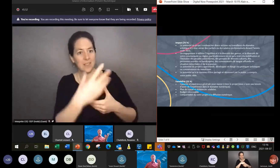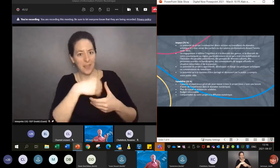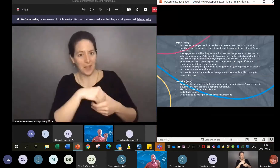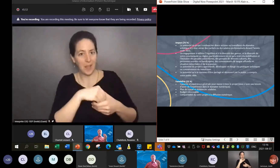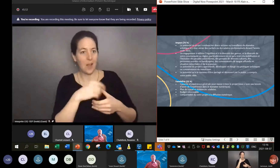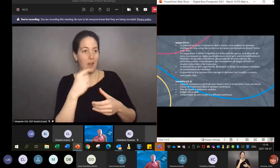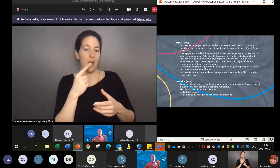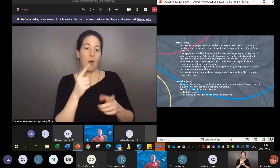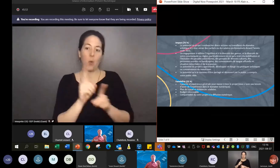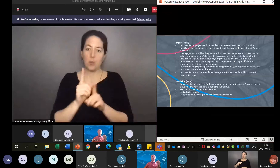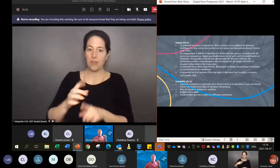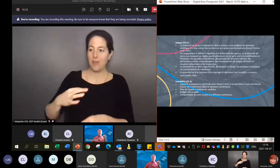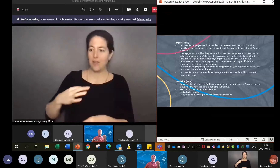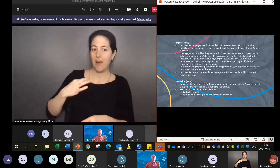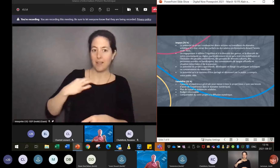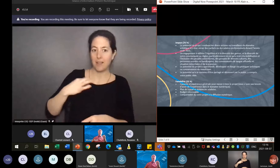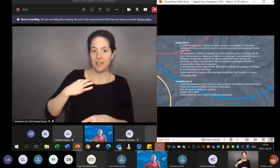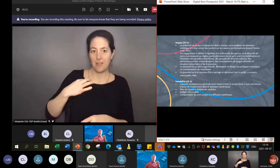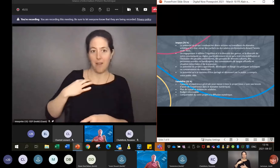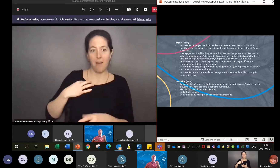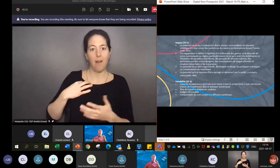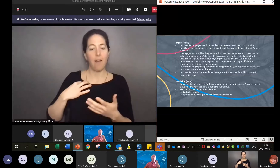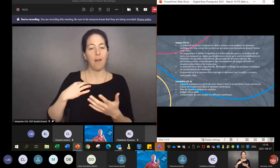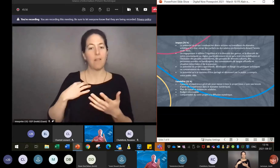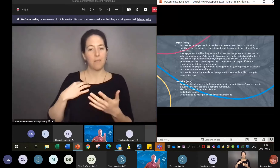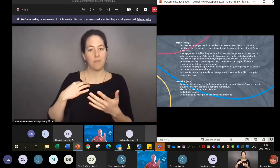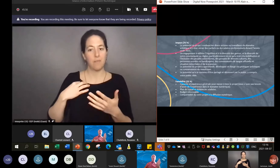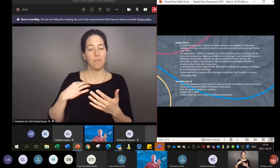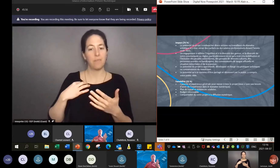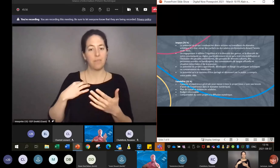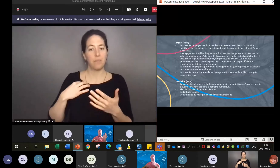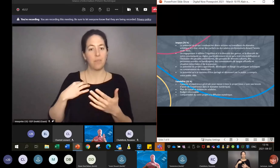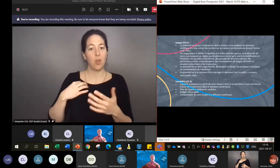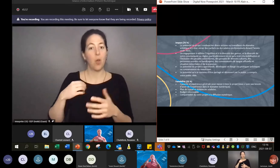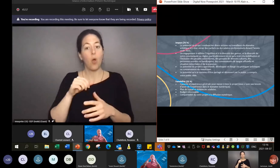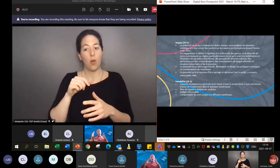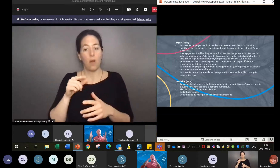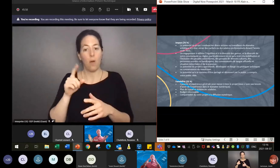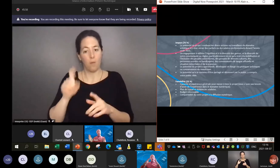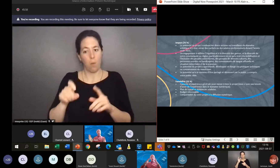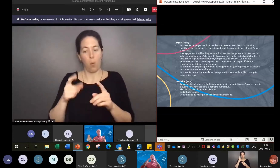et non pas seulement pour le public.